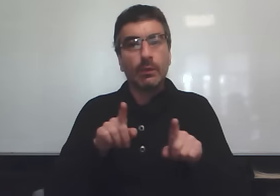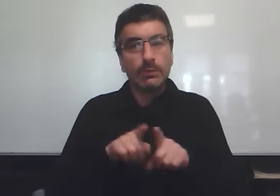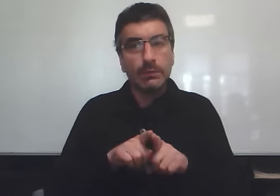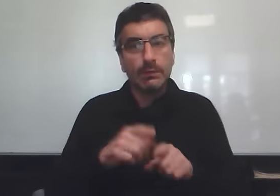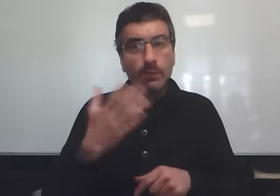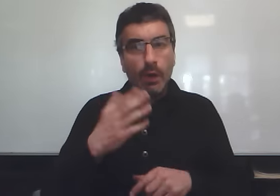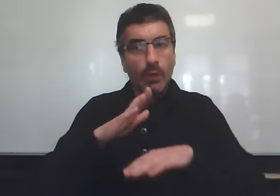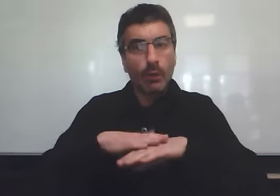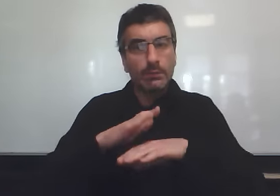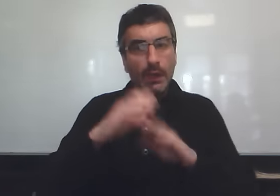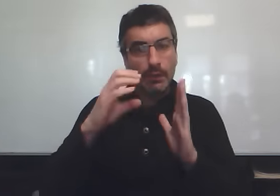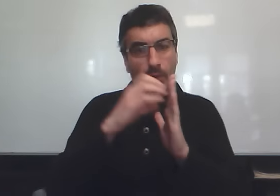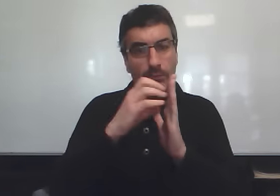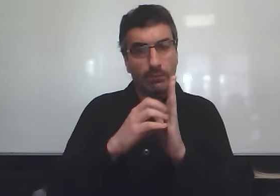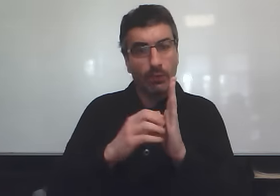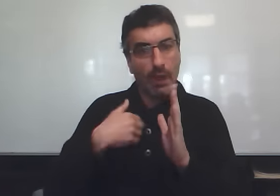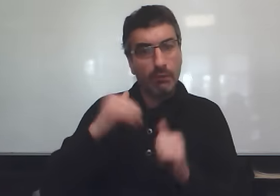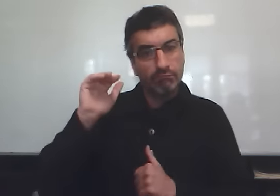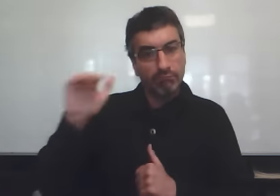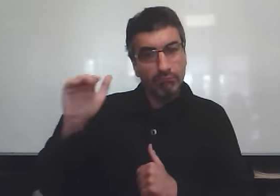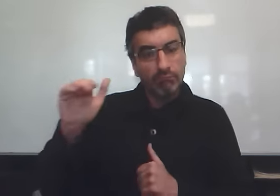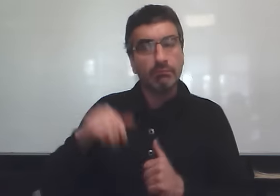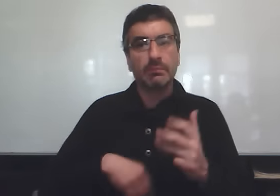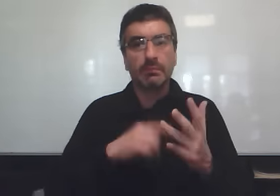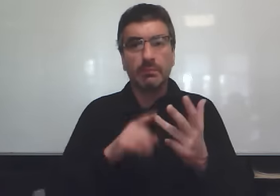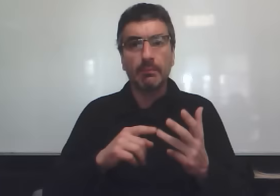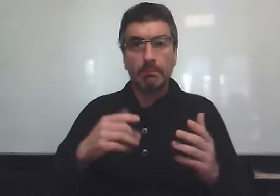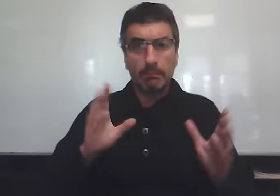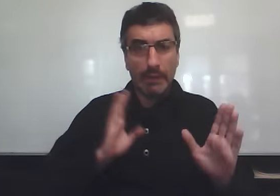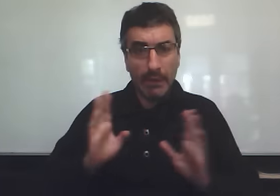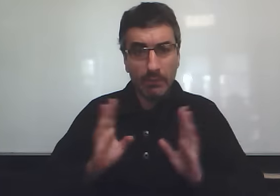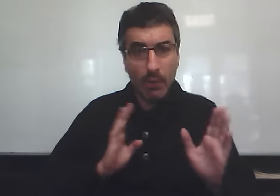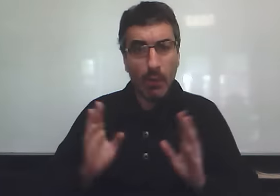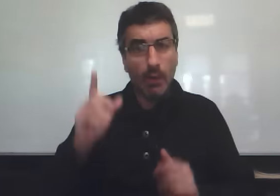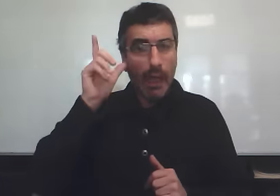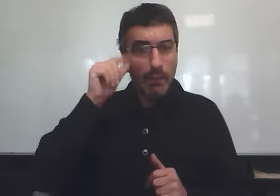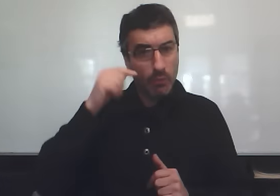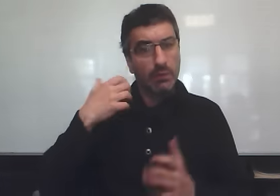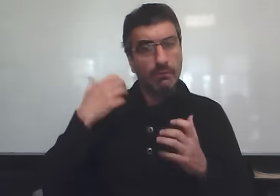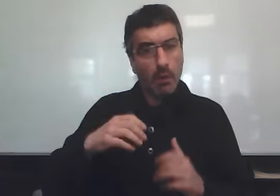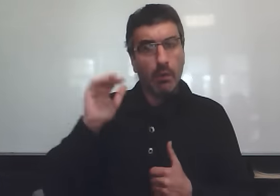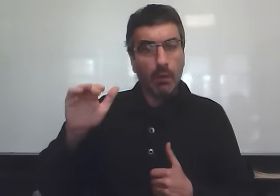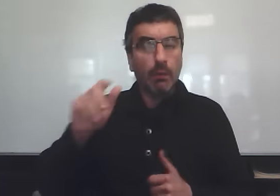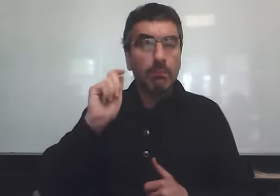ainsi que saisir le Conseil Constitutionnel Nous voulons aussi appeler au médiateur de la République